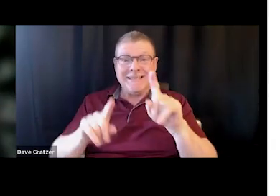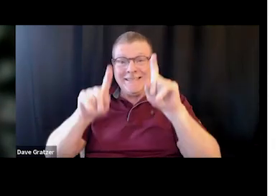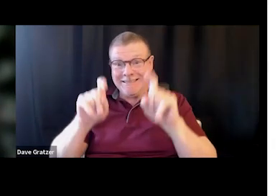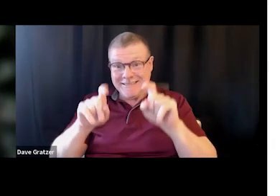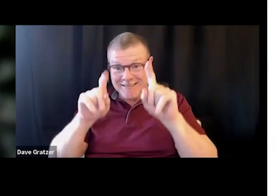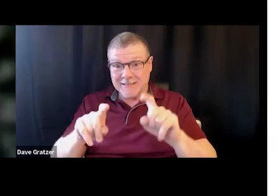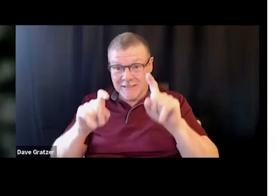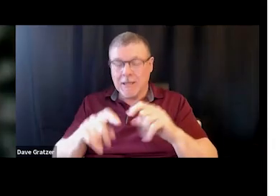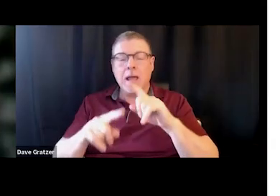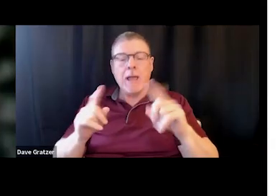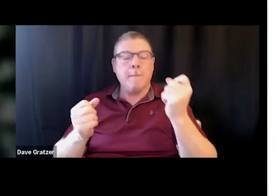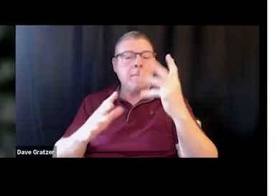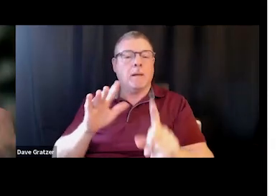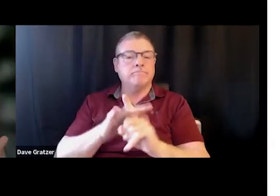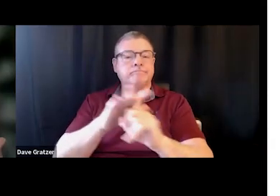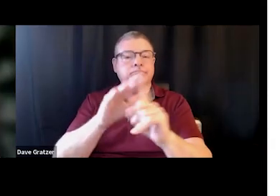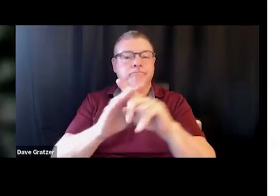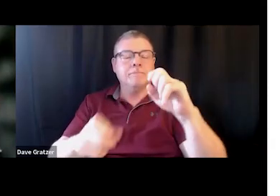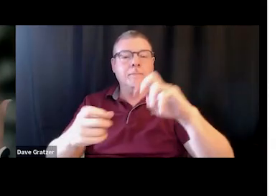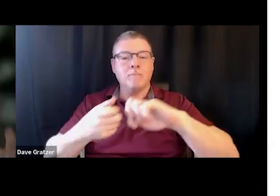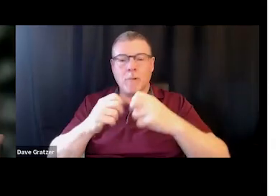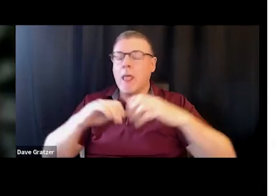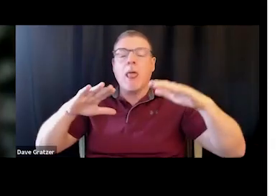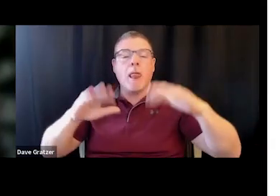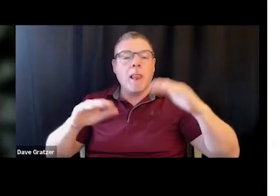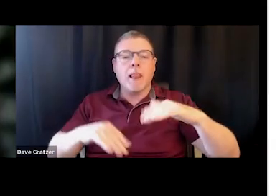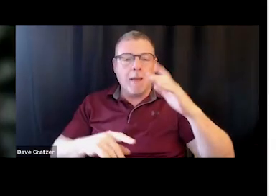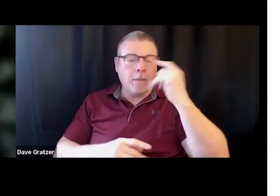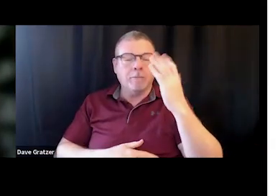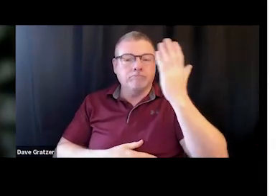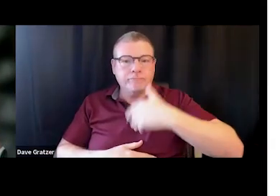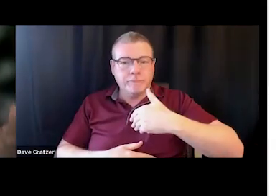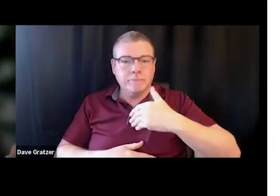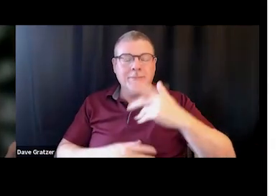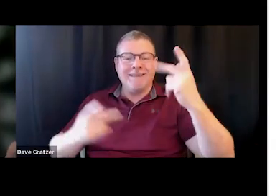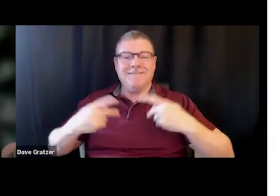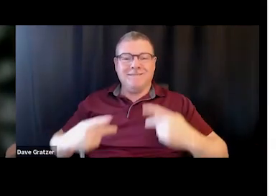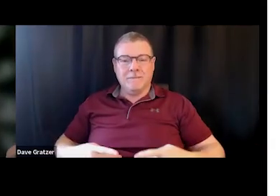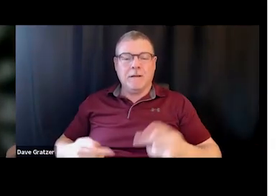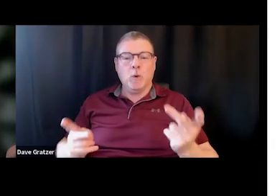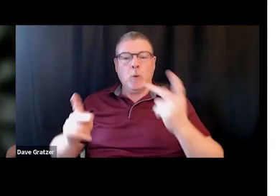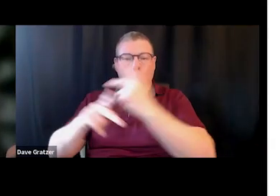y surgieron muchos problemas, pero no se habían considerado porque los problemas físicos eran muy significativos.